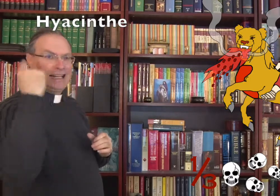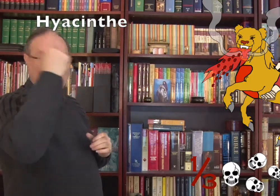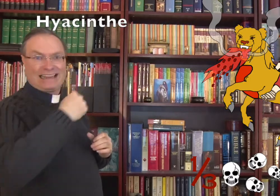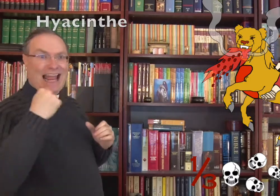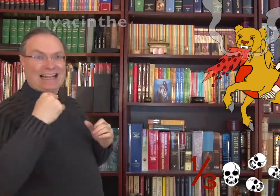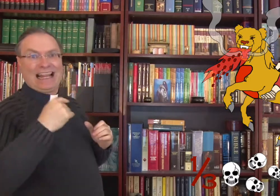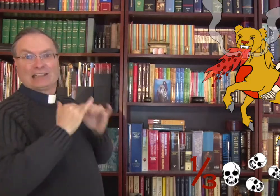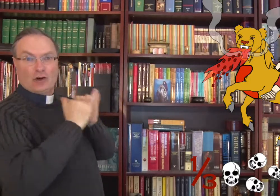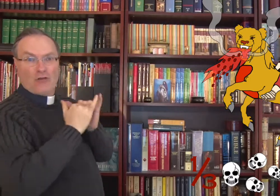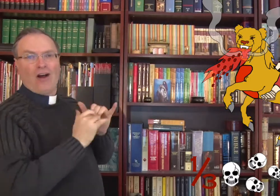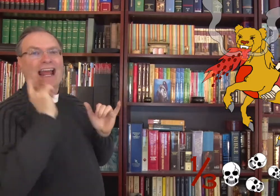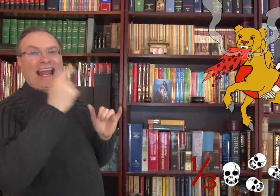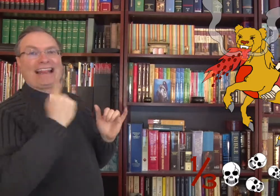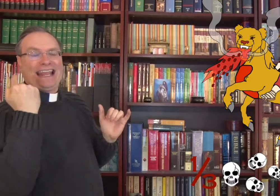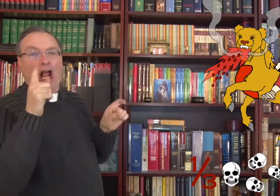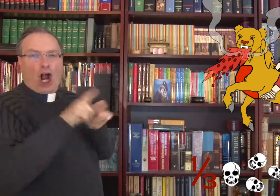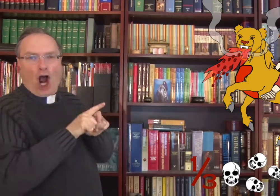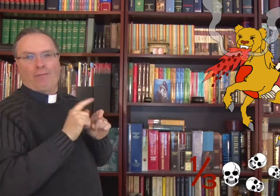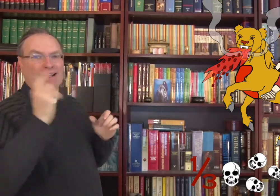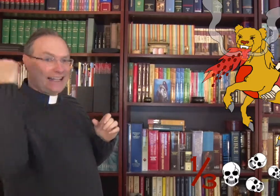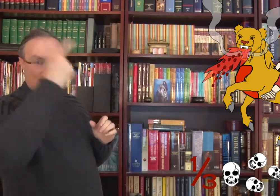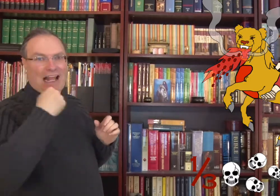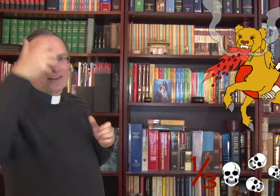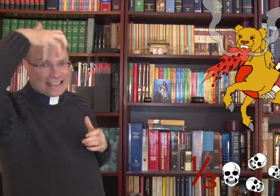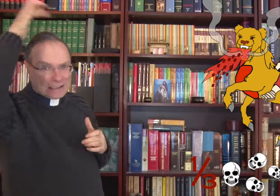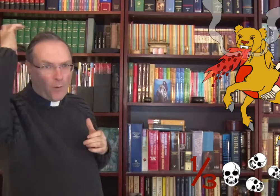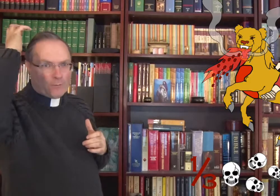Les têtes des chevaux étaient comme des têtes de lions,